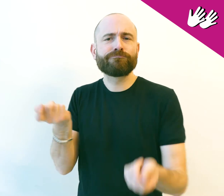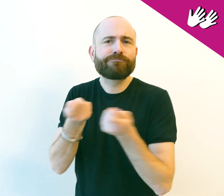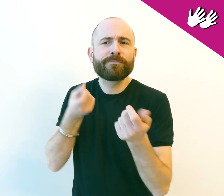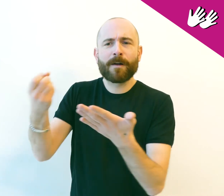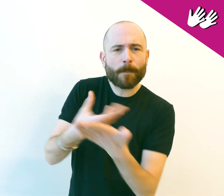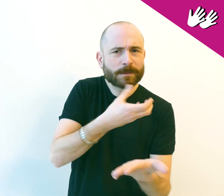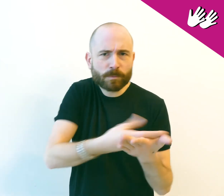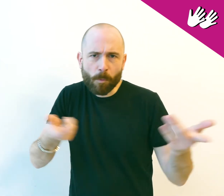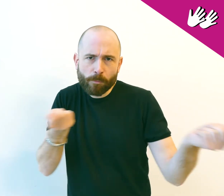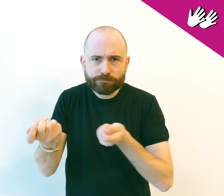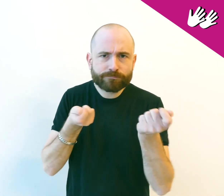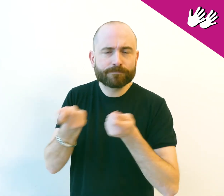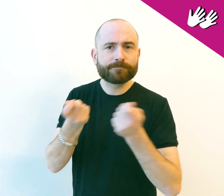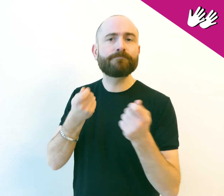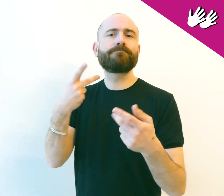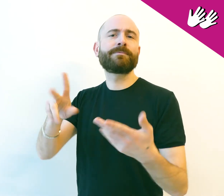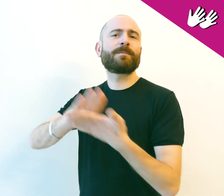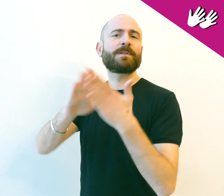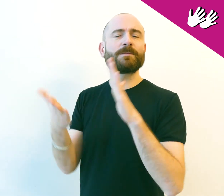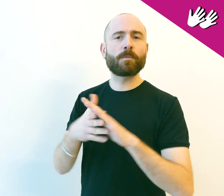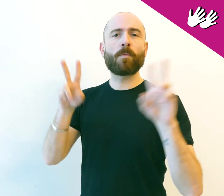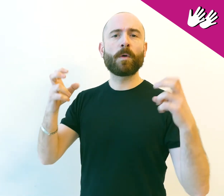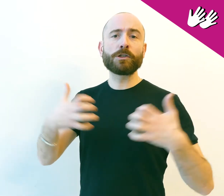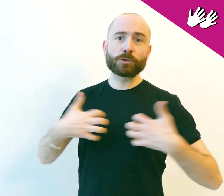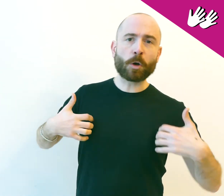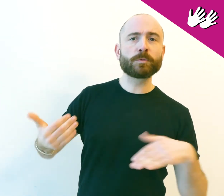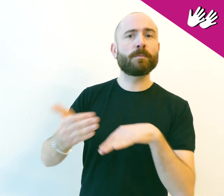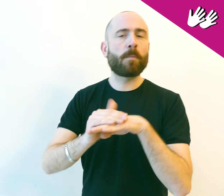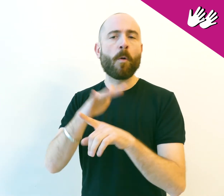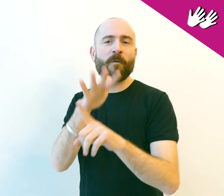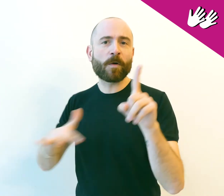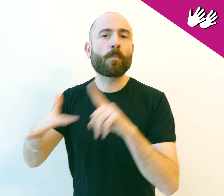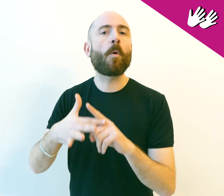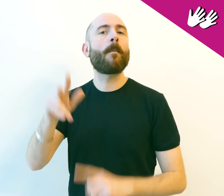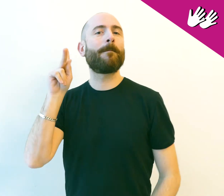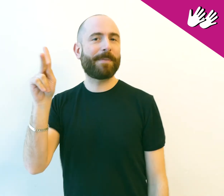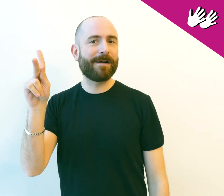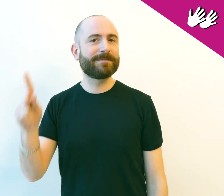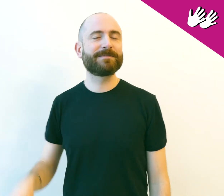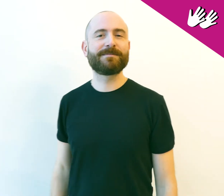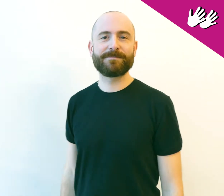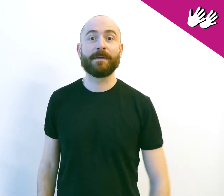Coordonnatrice adjointe de l’association « Sciences Po Environnement Paris ».